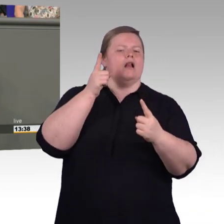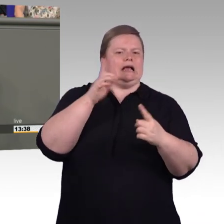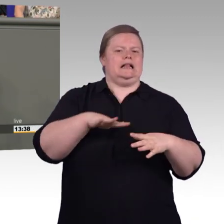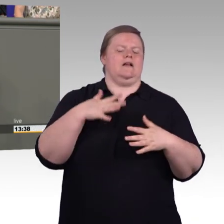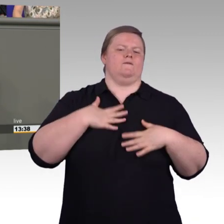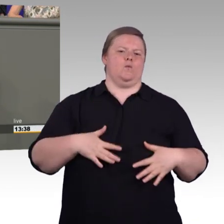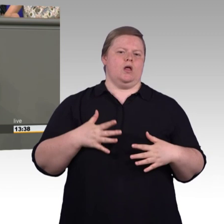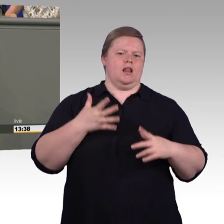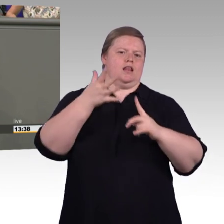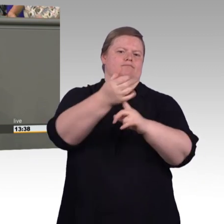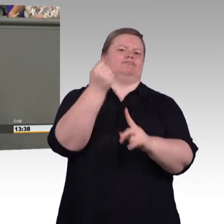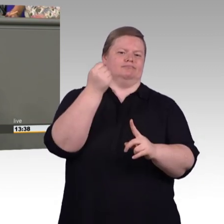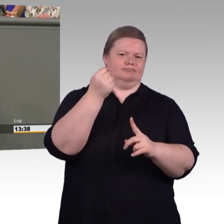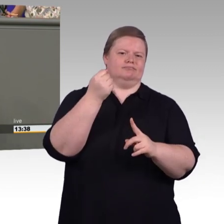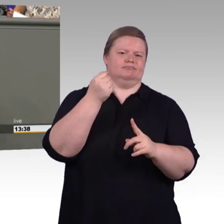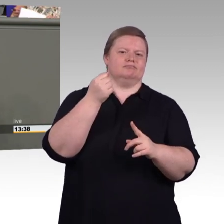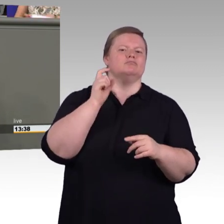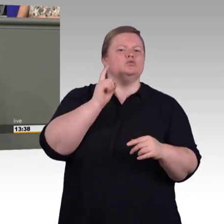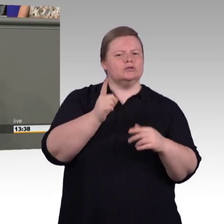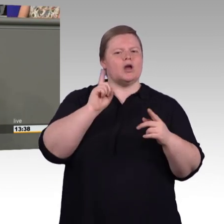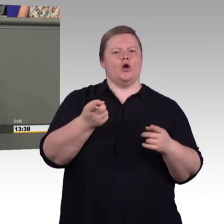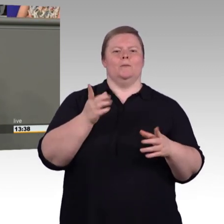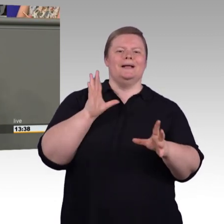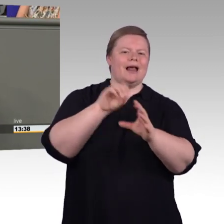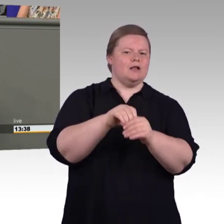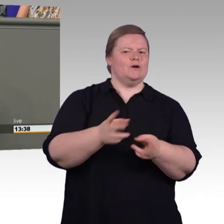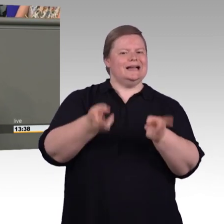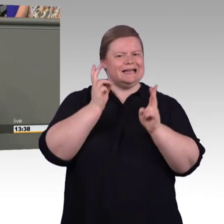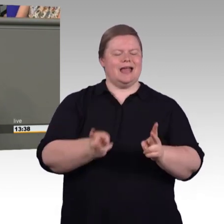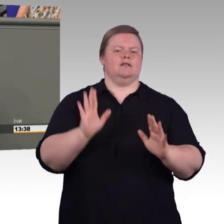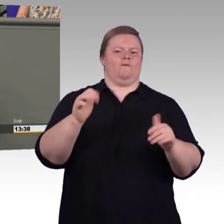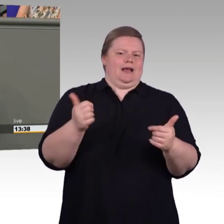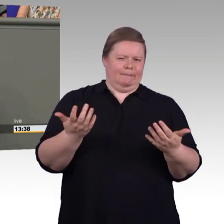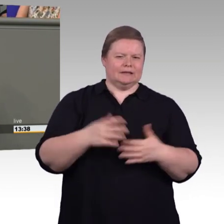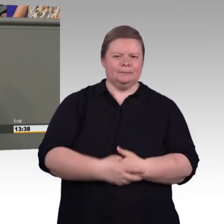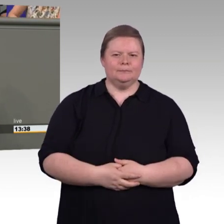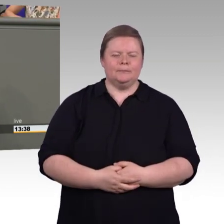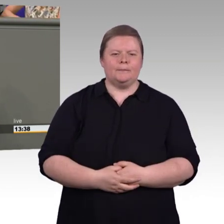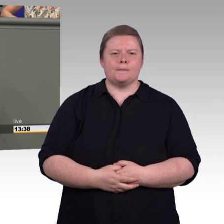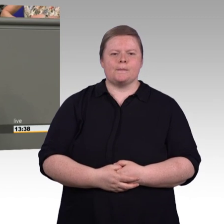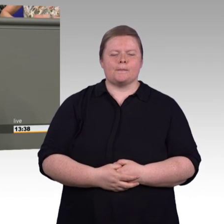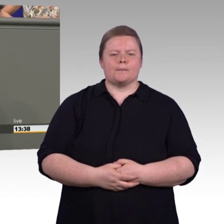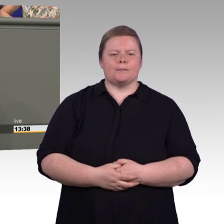die übrigens bereits im Range eines einfachen Bundesgesetzes in Deutschland vollumfänglich gilt.